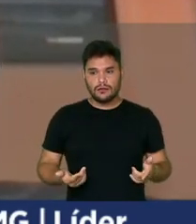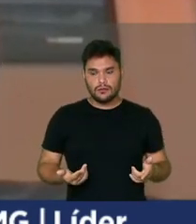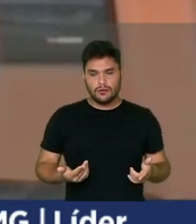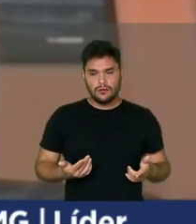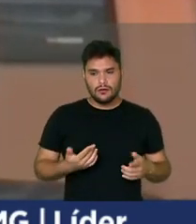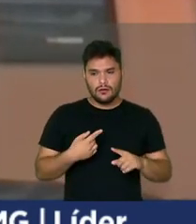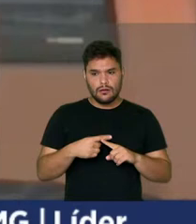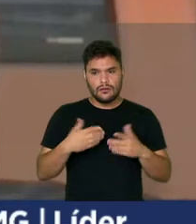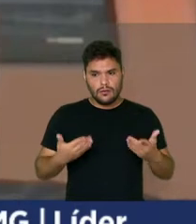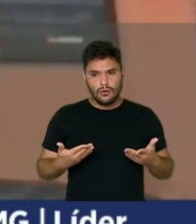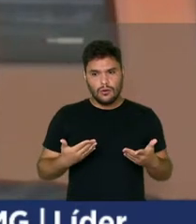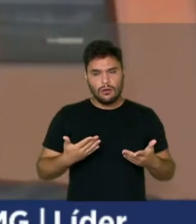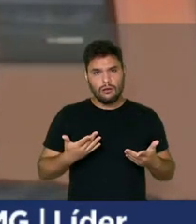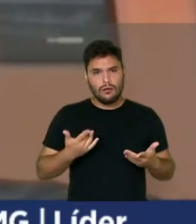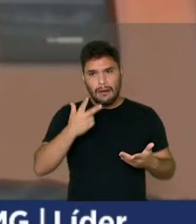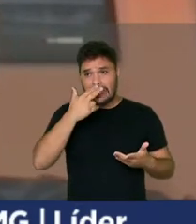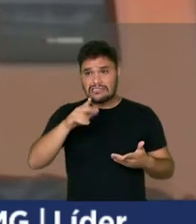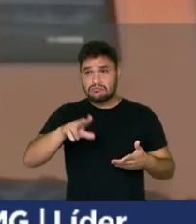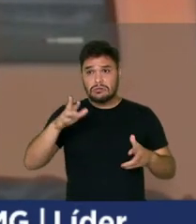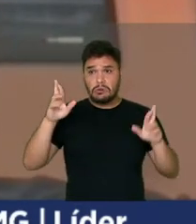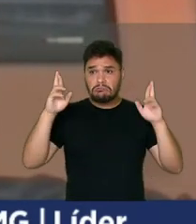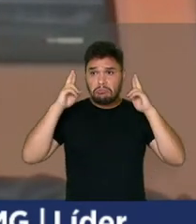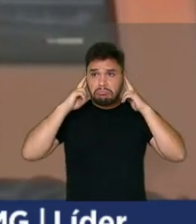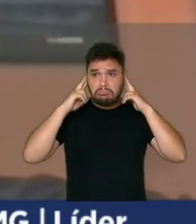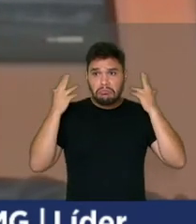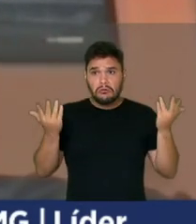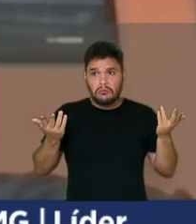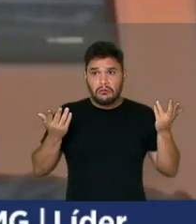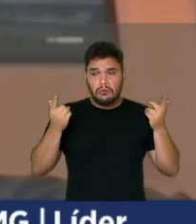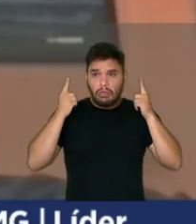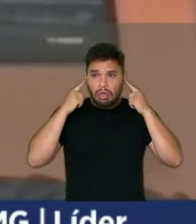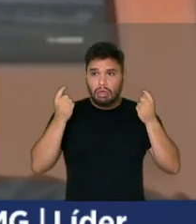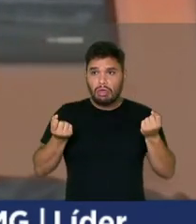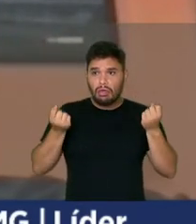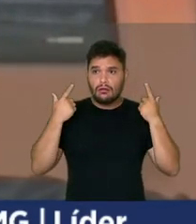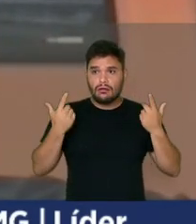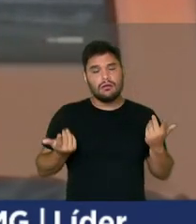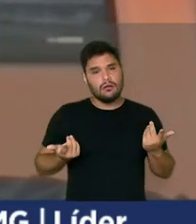DESERTO, ME CUMPRIMENTAR COM SURDOS AINDA ENTÃO, MAS PELO